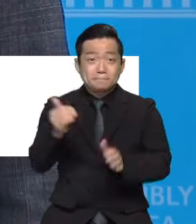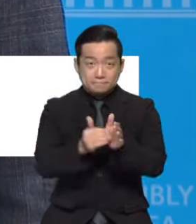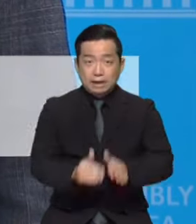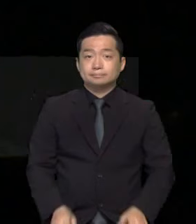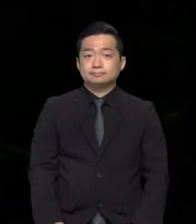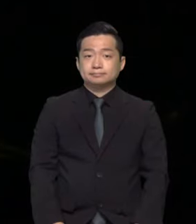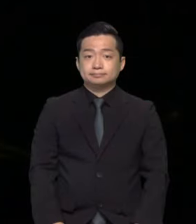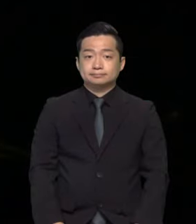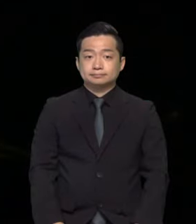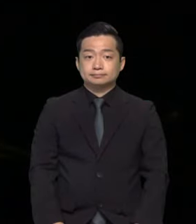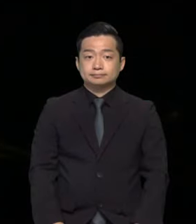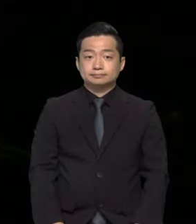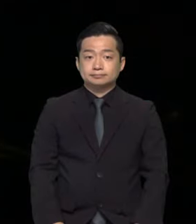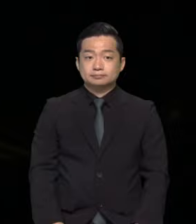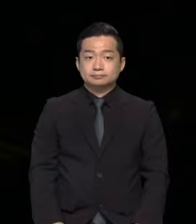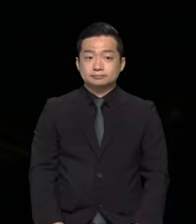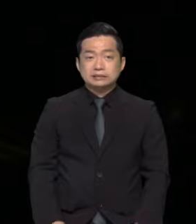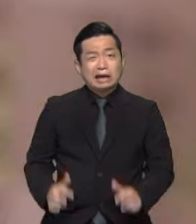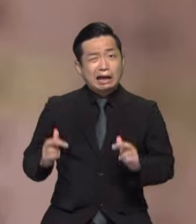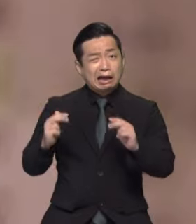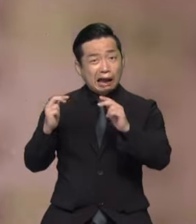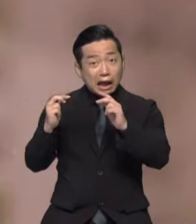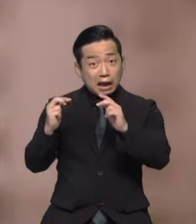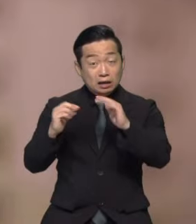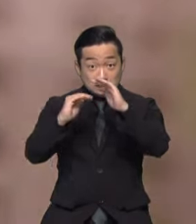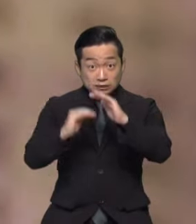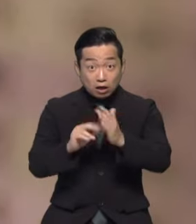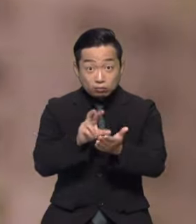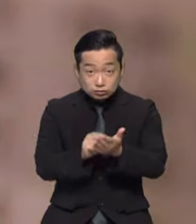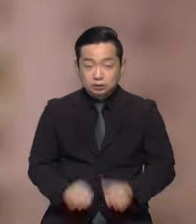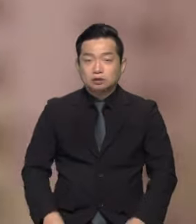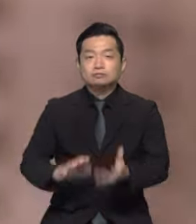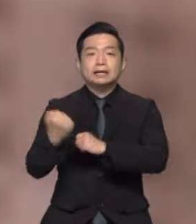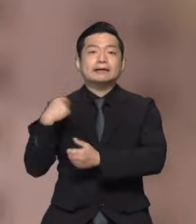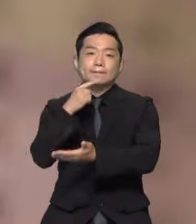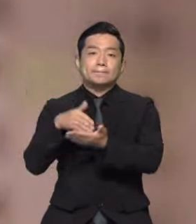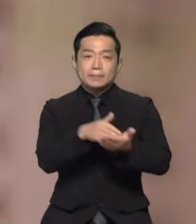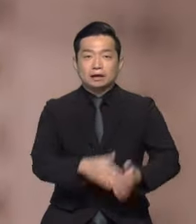(기자) 신경전을 벌였던 회담 의제에는 국민의힘이 제안한 금융투자소득세,